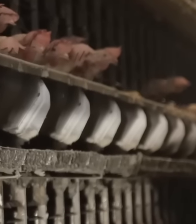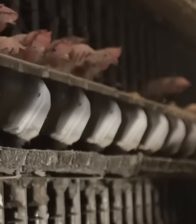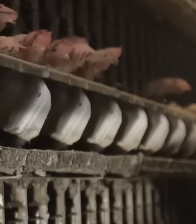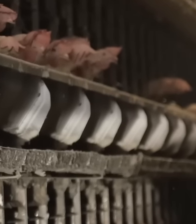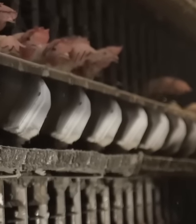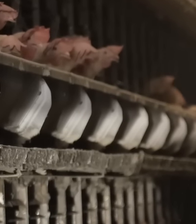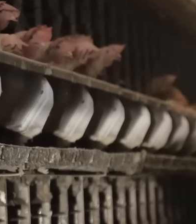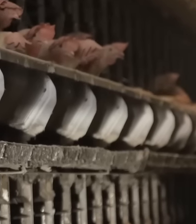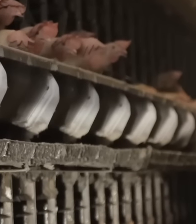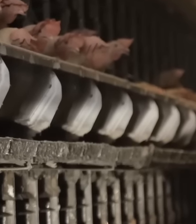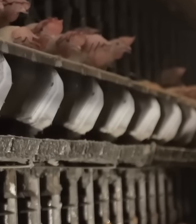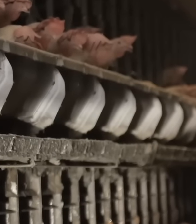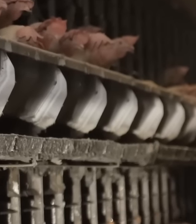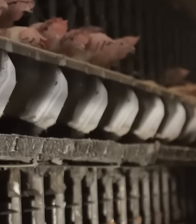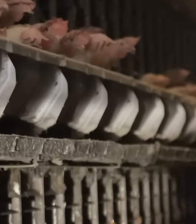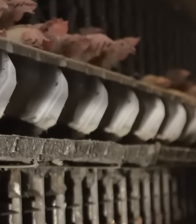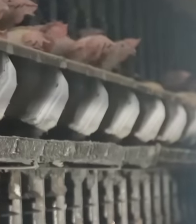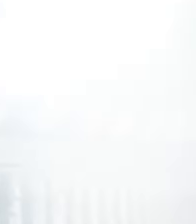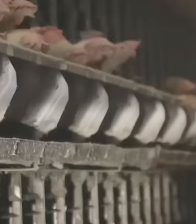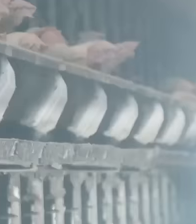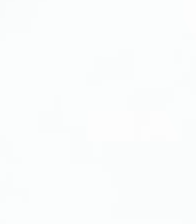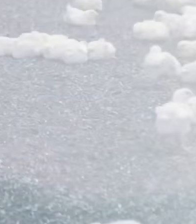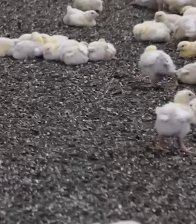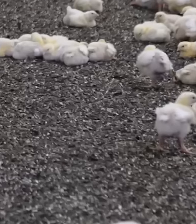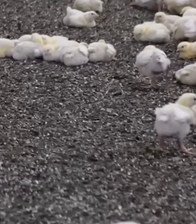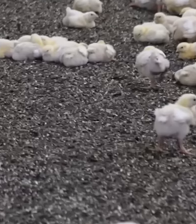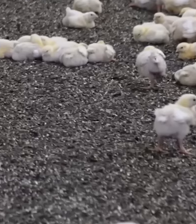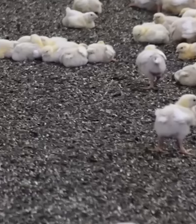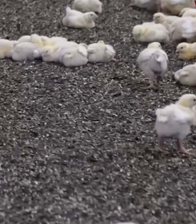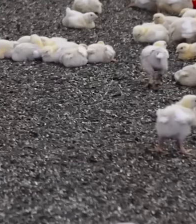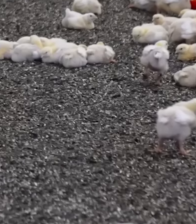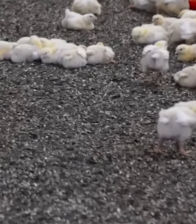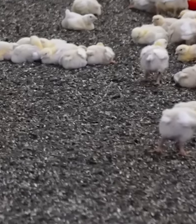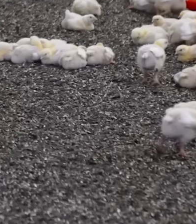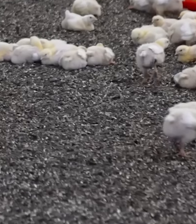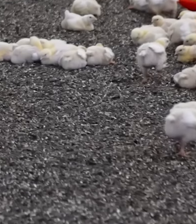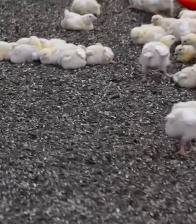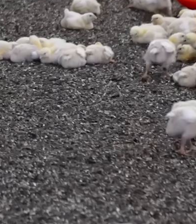o maquinaria, significa empleos, desarrollo regional y la confirmación de que México es